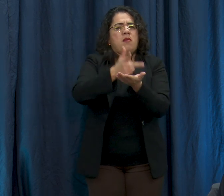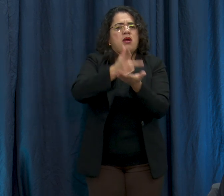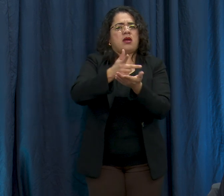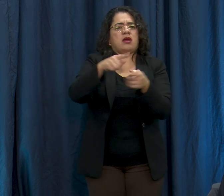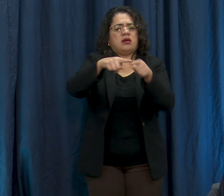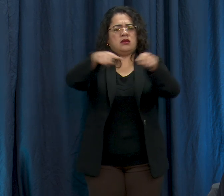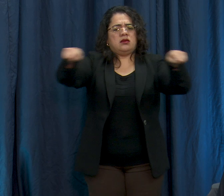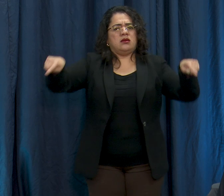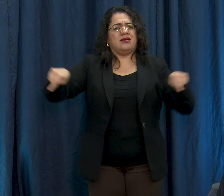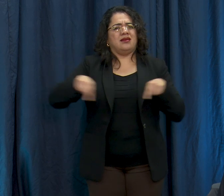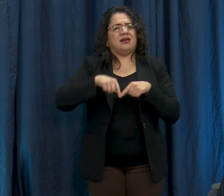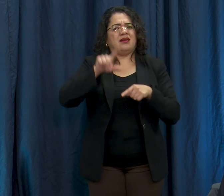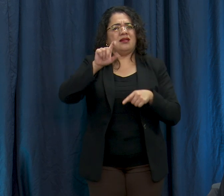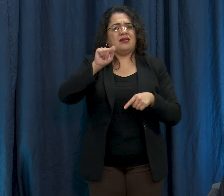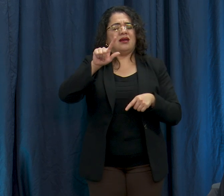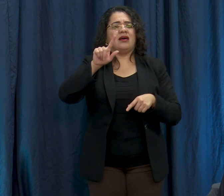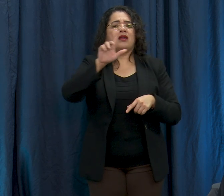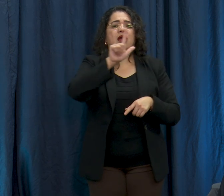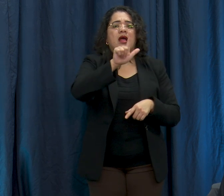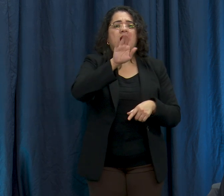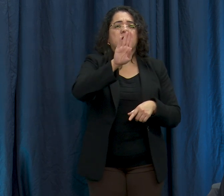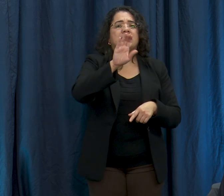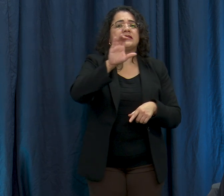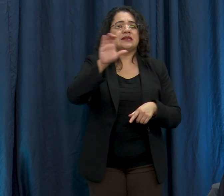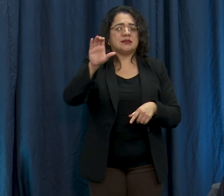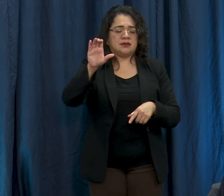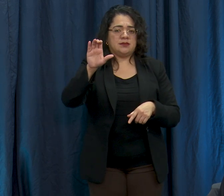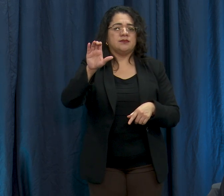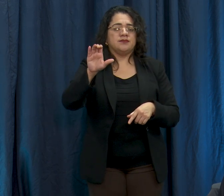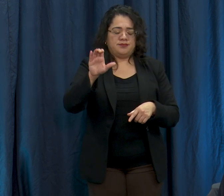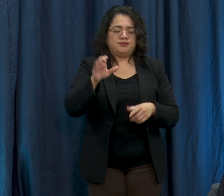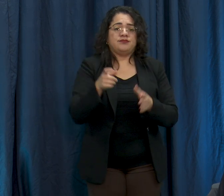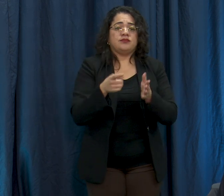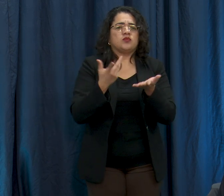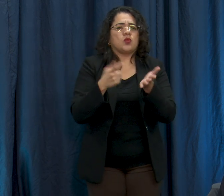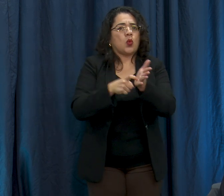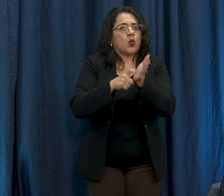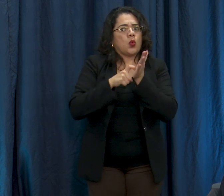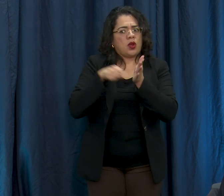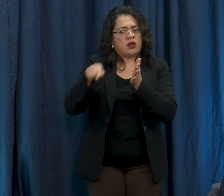Beach estas tienen unos recce sito's poco diferentes las pruebas en la